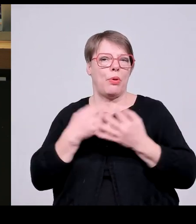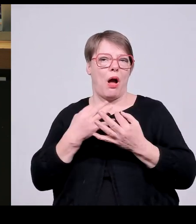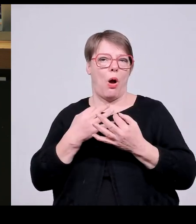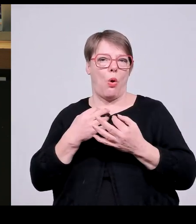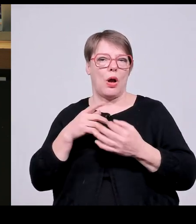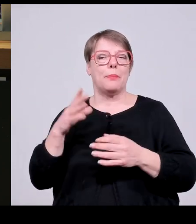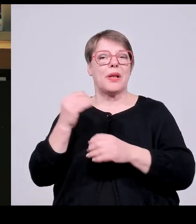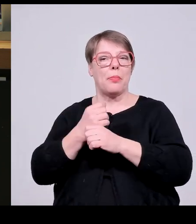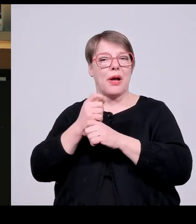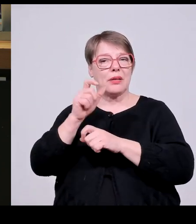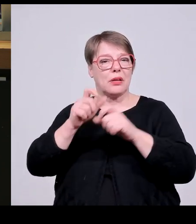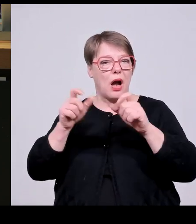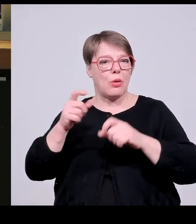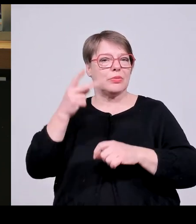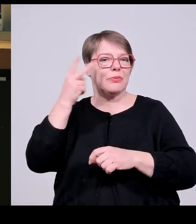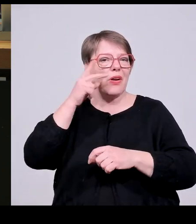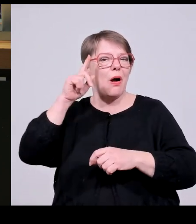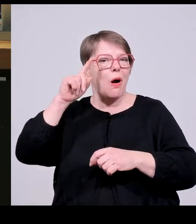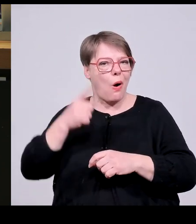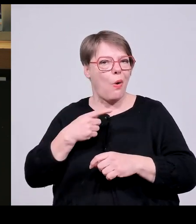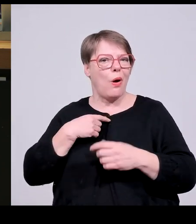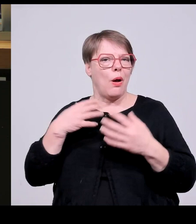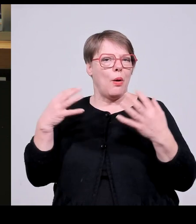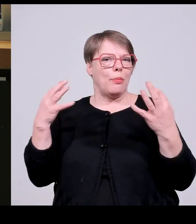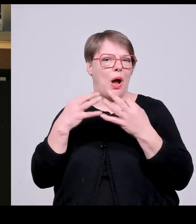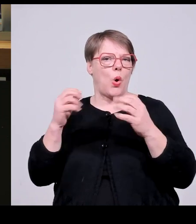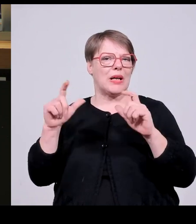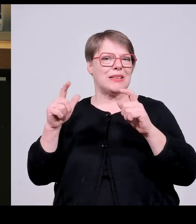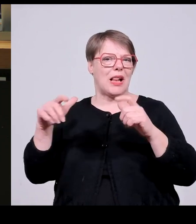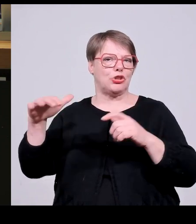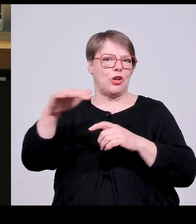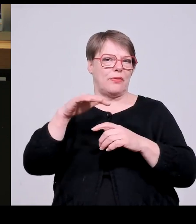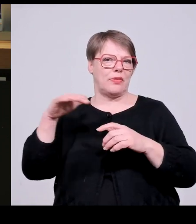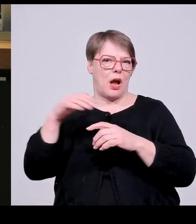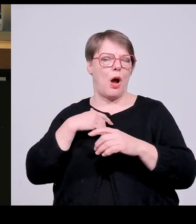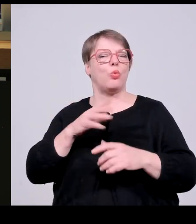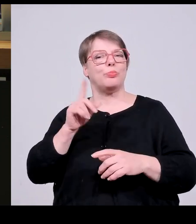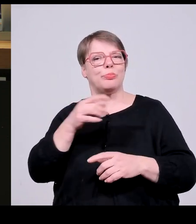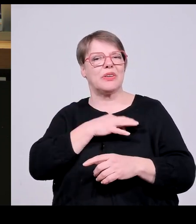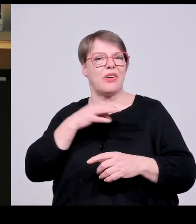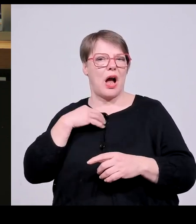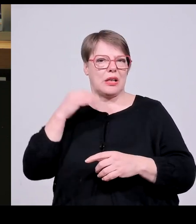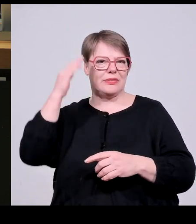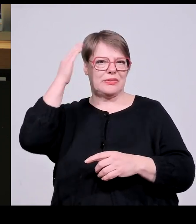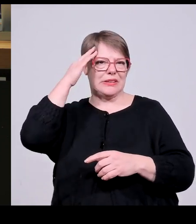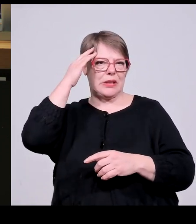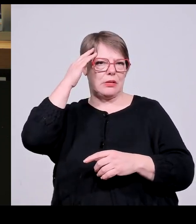Das erscheint uns ein Schritt zu früh zu sein, jetzt festzulegen, dass wir über die Arbeitnehmerschaft sprn